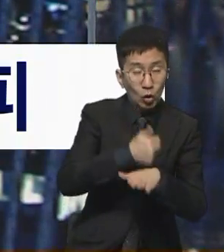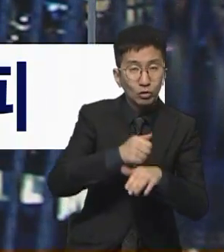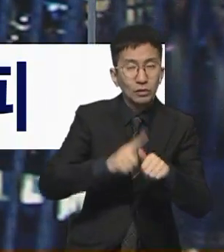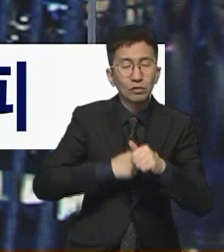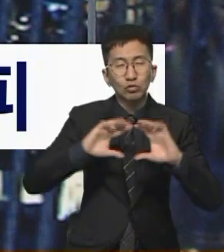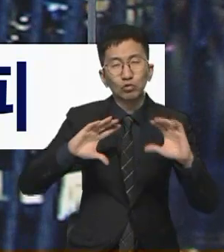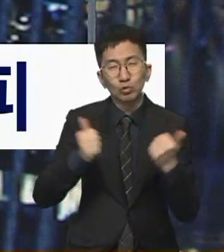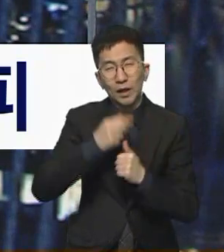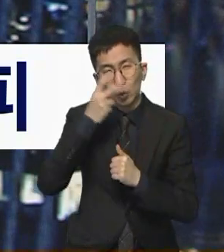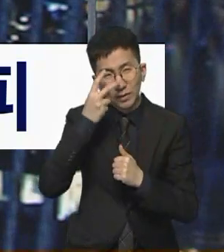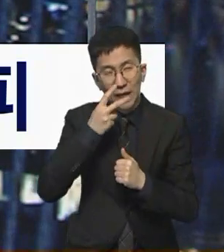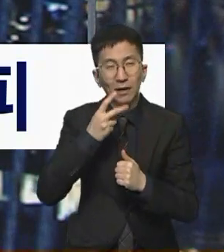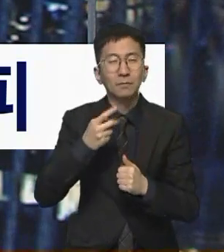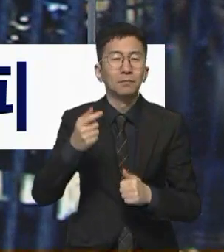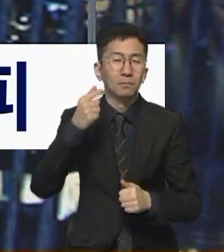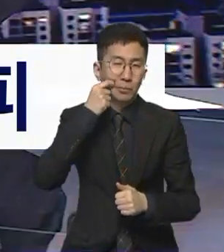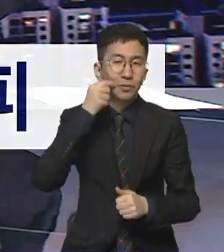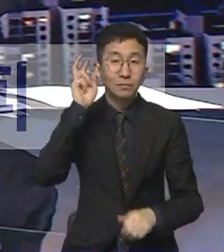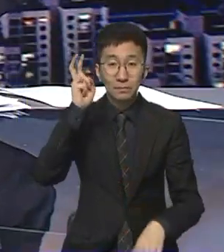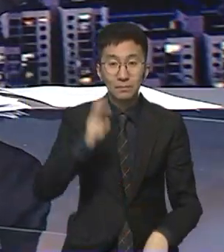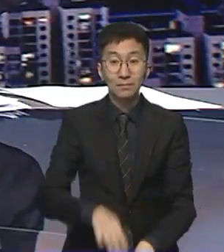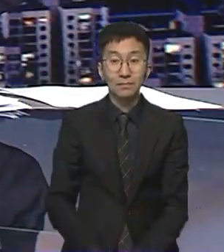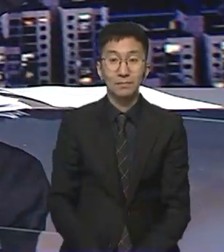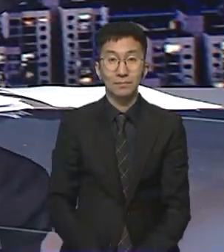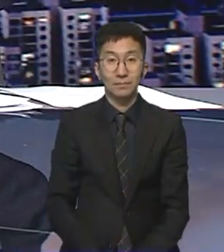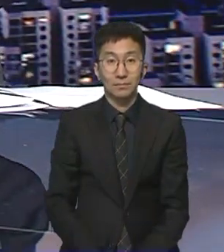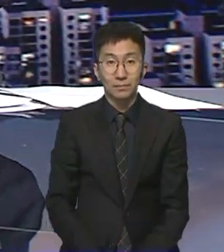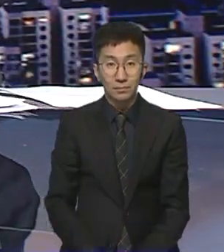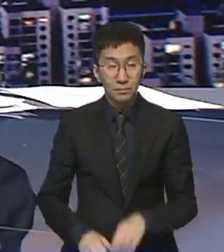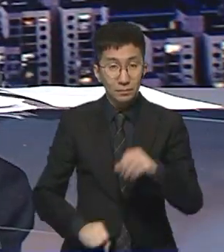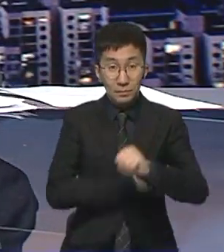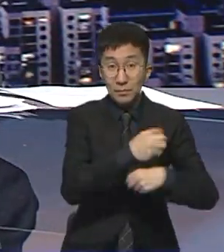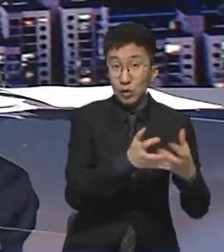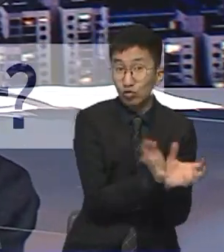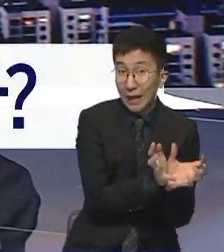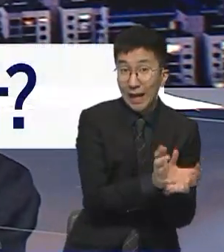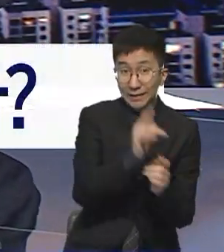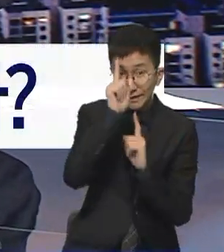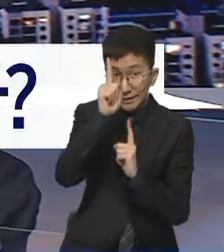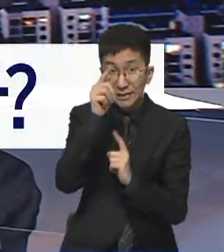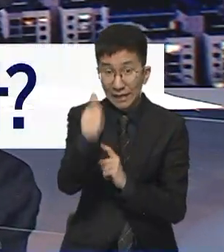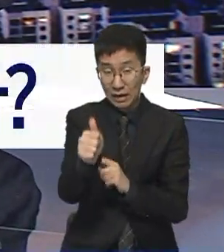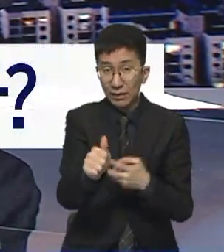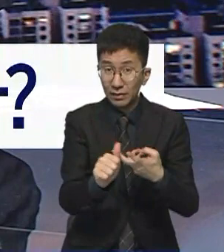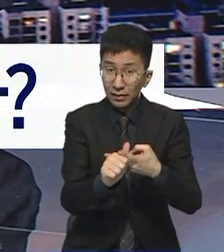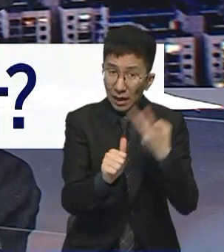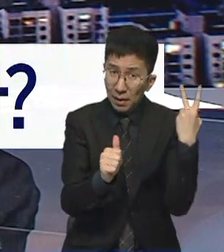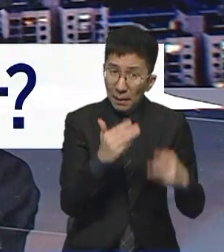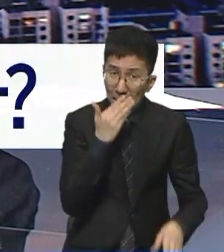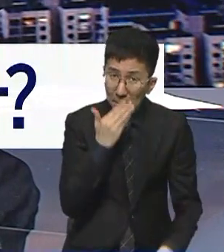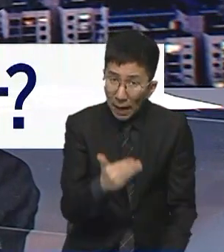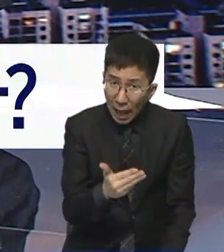(앵커) 그리고 또 이제 민주당에서는 실제로 이상민 장관을 탄핵하는 게 가능할까?